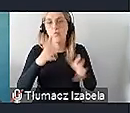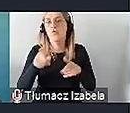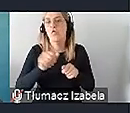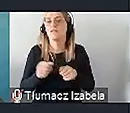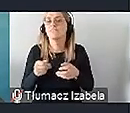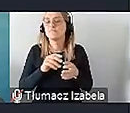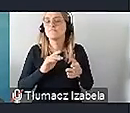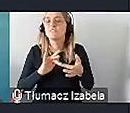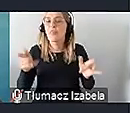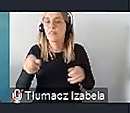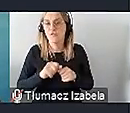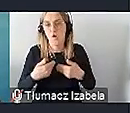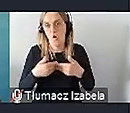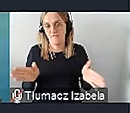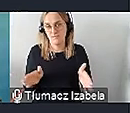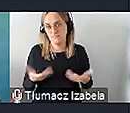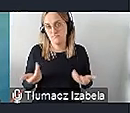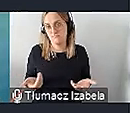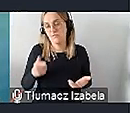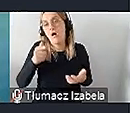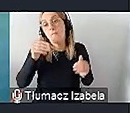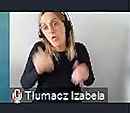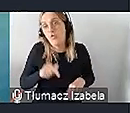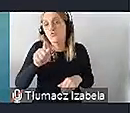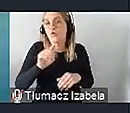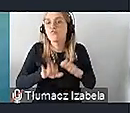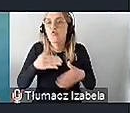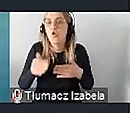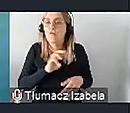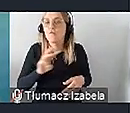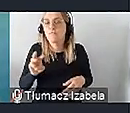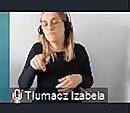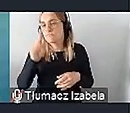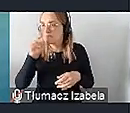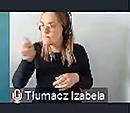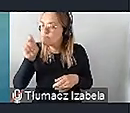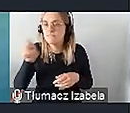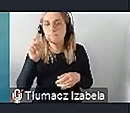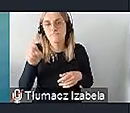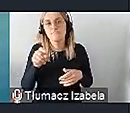Albo można potraktować tę stronę jako inspirację do tego, w jaki sposób schematycznie można coś narysować.